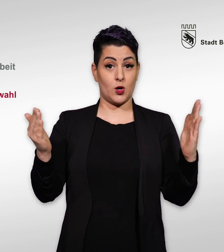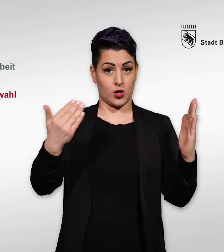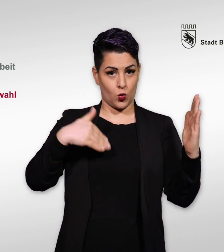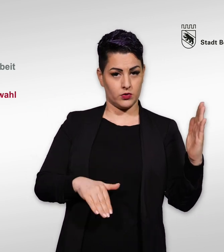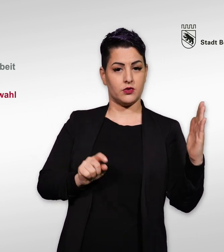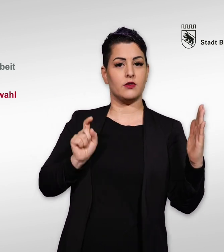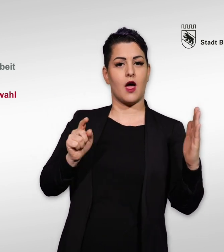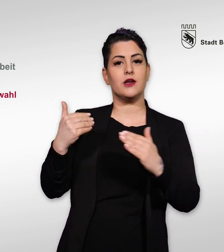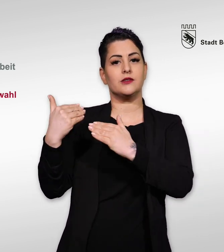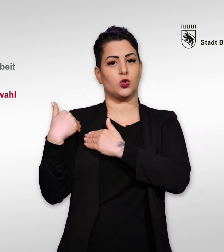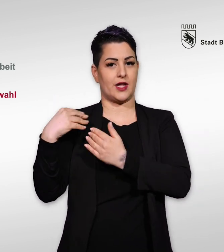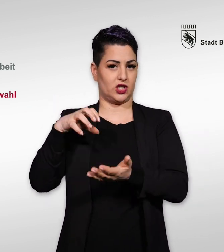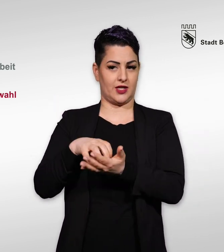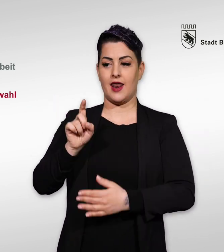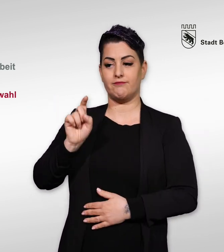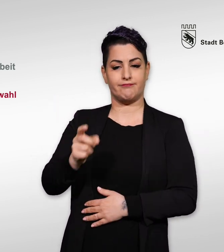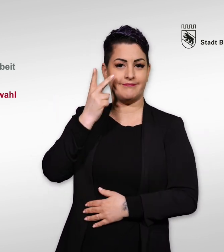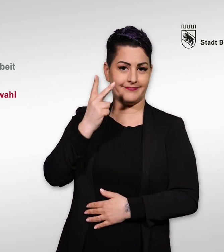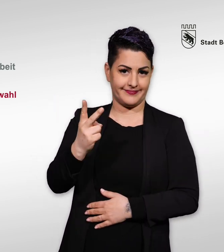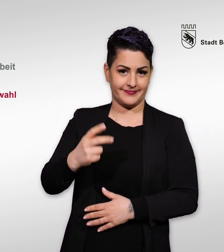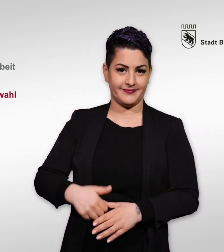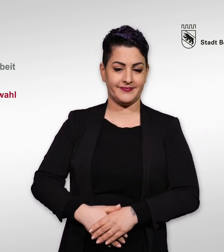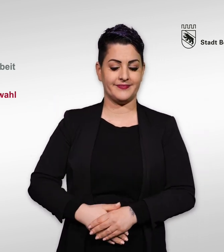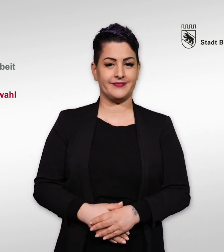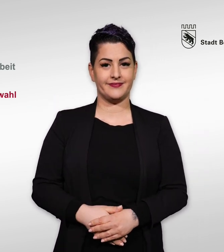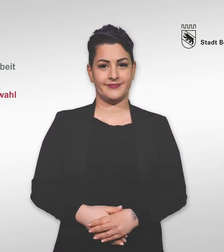der Box «Zuständige Stelle» neben oder unter diesen Videos.